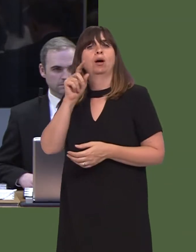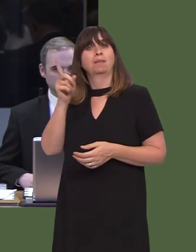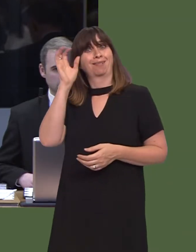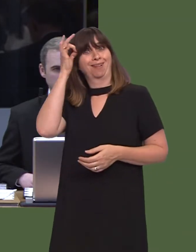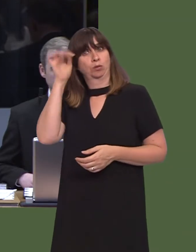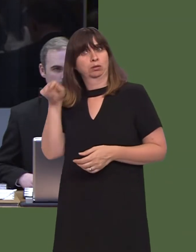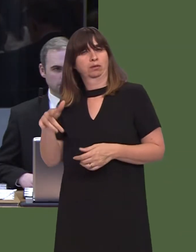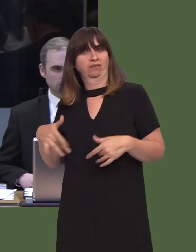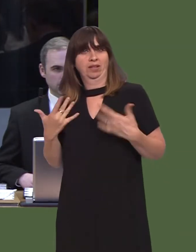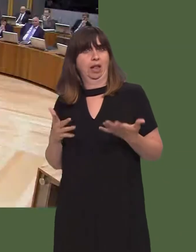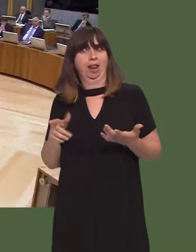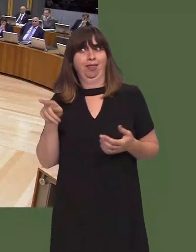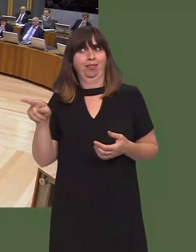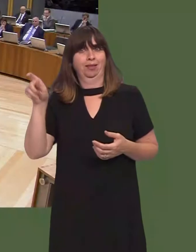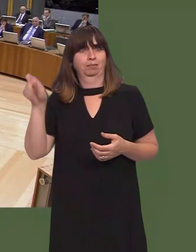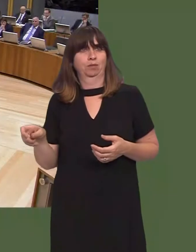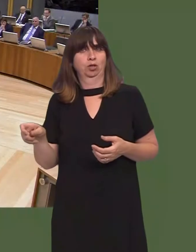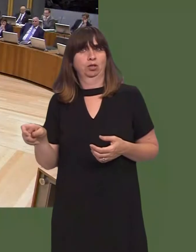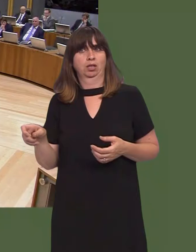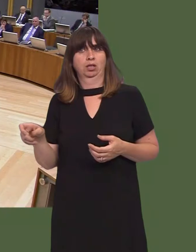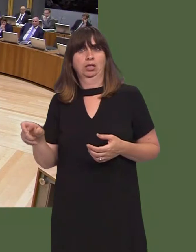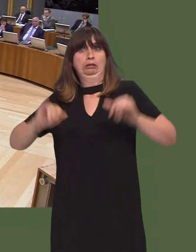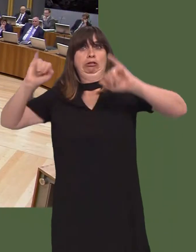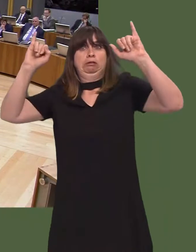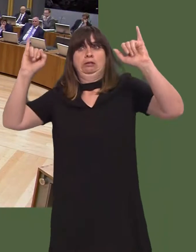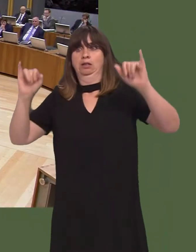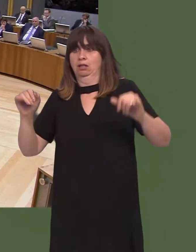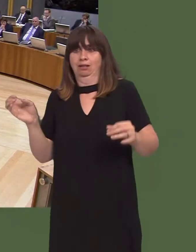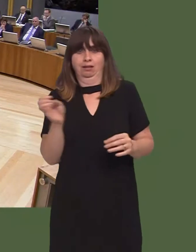fel blaenoriaeth. Ond yn yr achos yma, beth oedd gennym ni oedd unigolyn oedd wedi cael